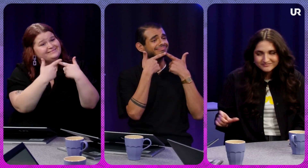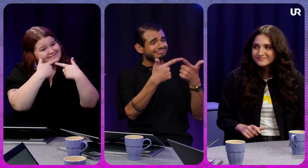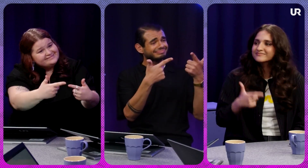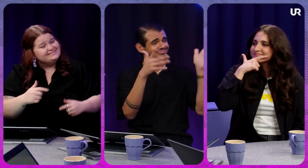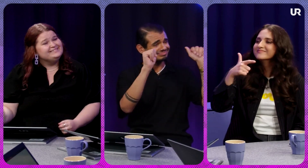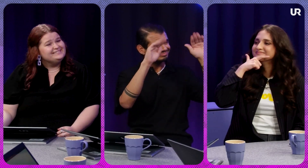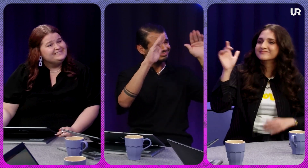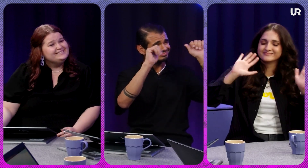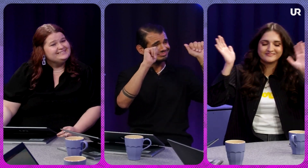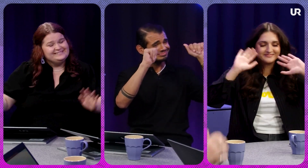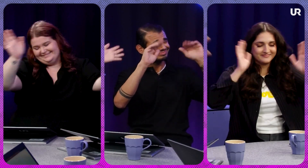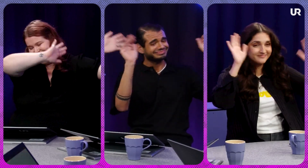Alla: Hejdå!